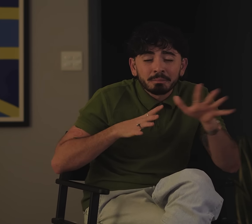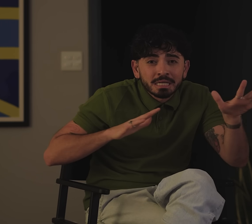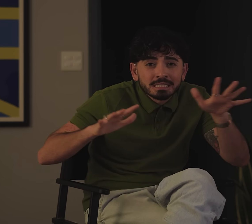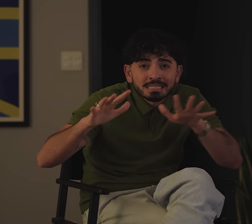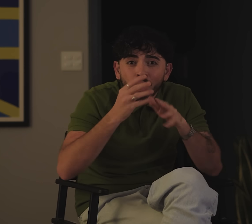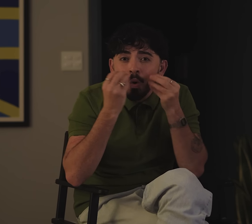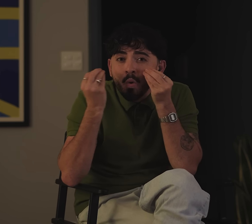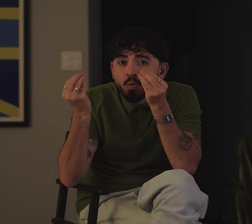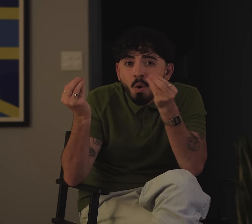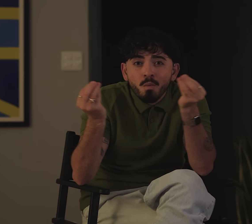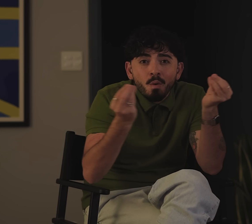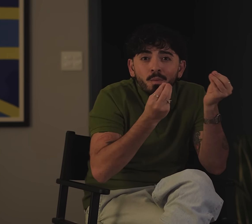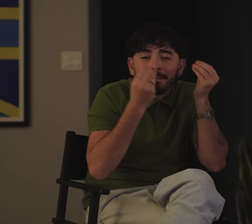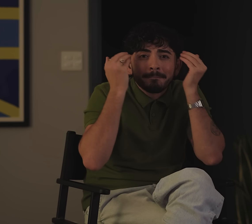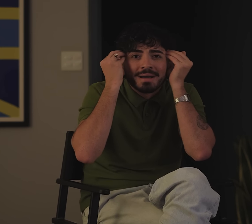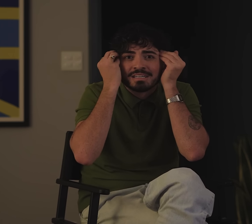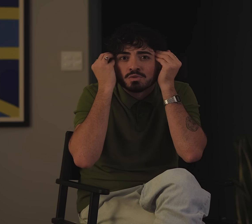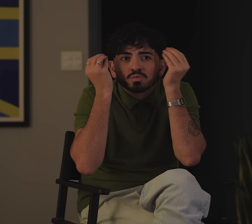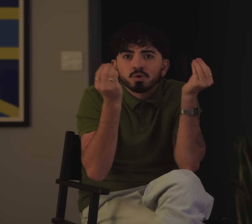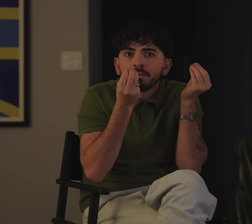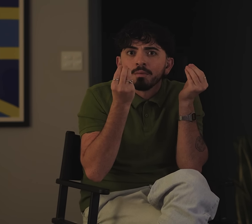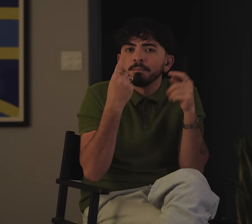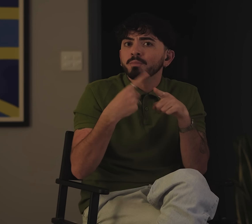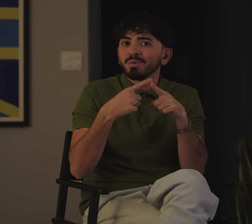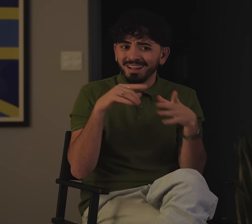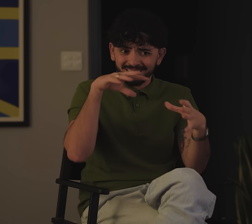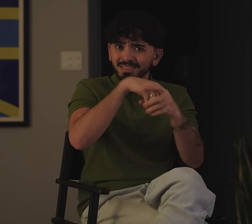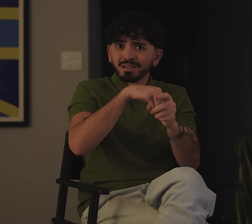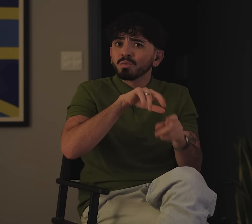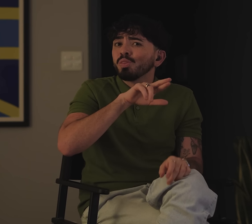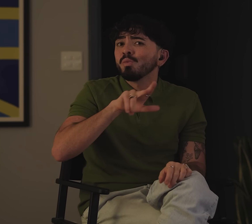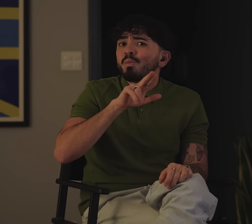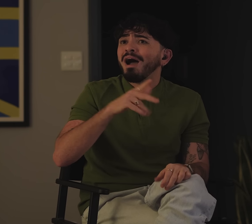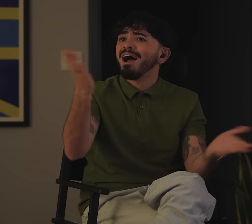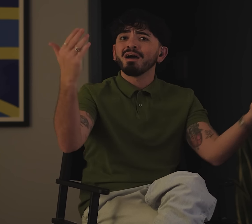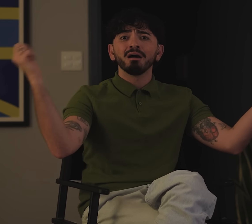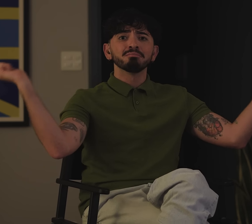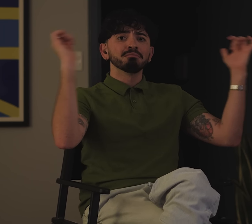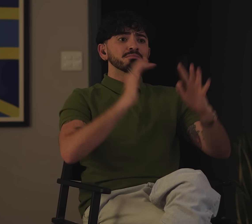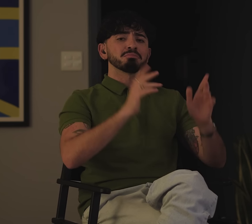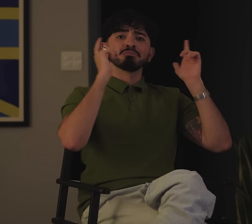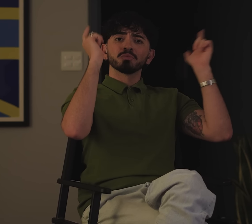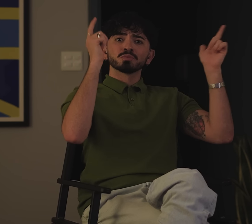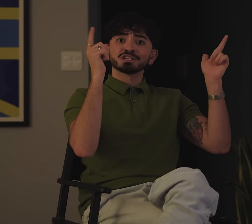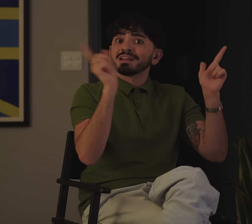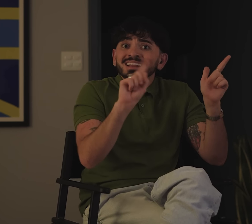precisamos pensar nas possibilidades e em muitas outras coisas. Porque não é uma festa que queremos fazer apenas para curtir.